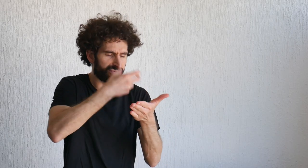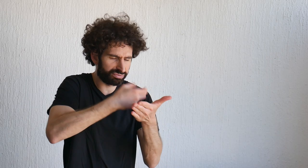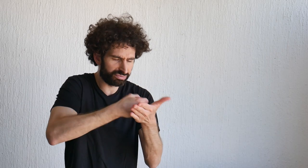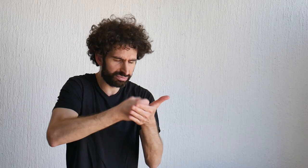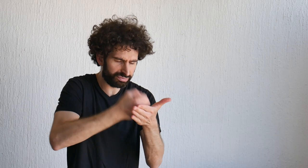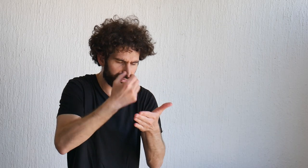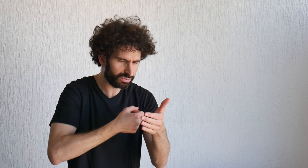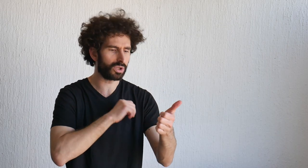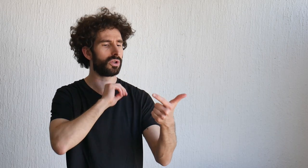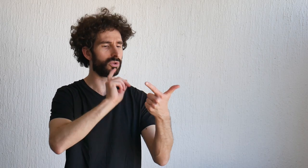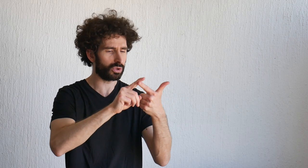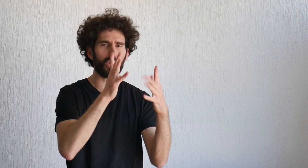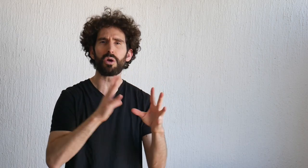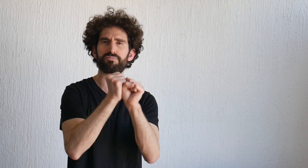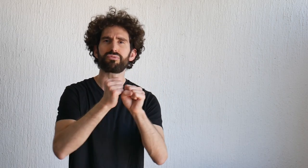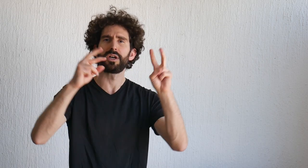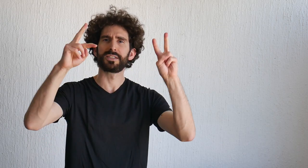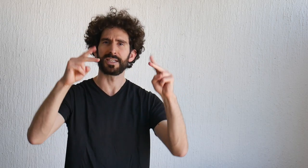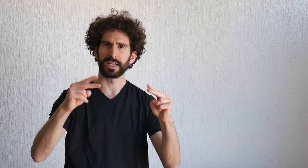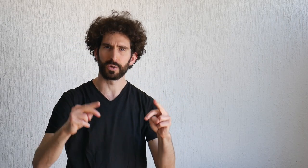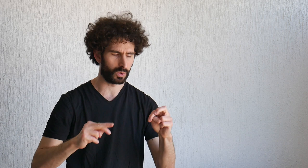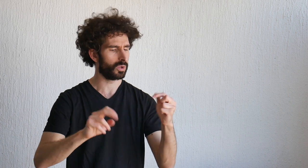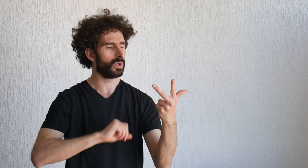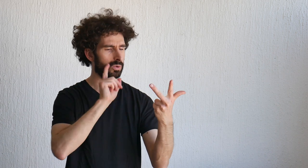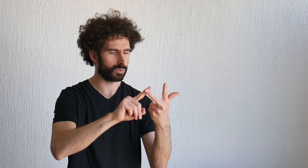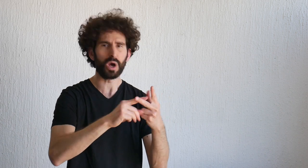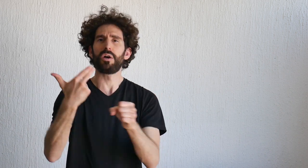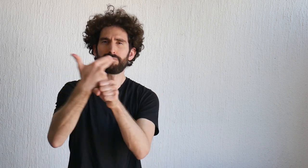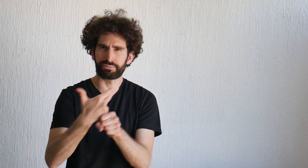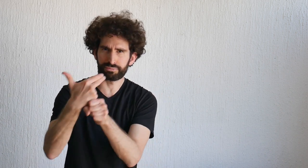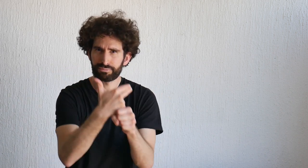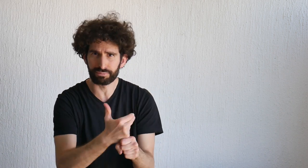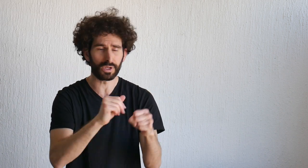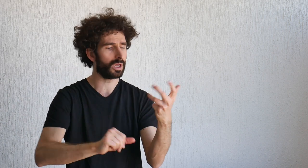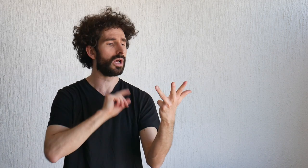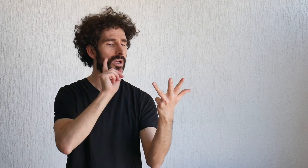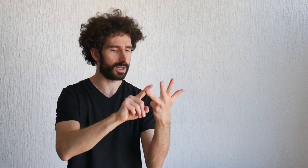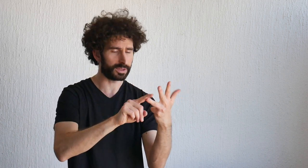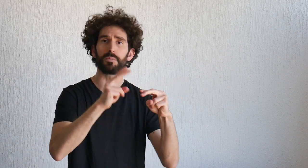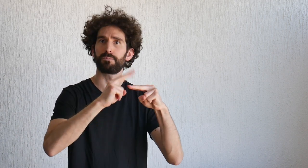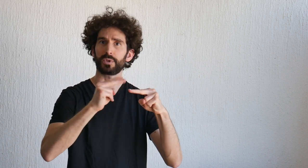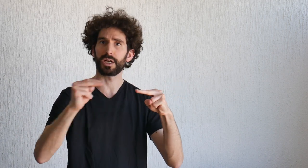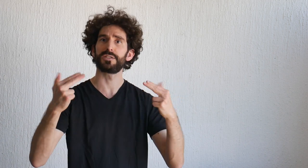Me documenter, écrire le scénario, tourner et monter la vidéo,